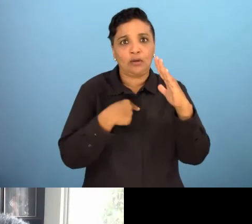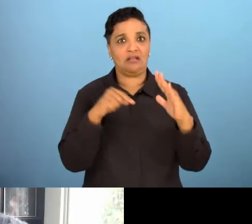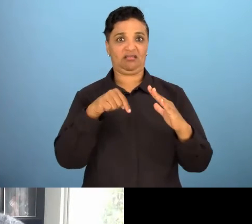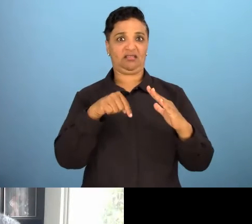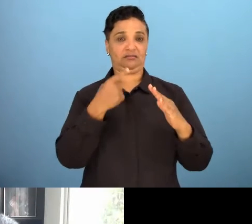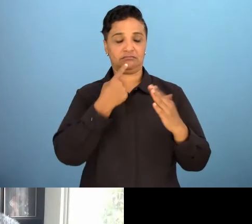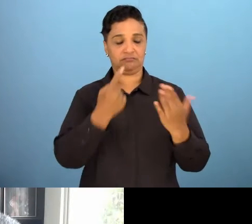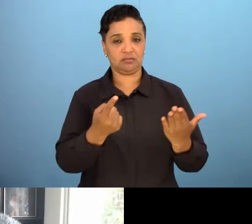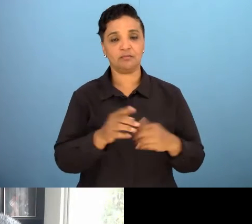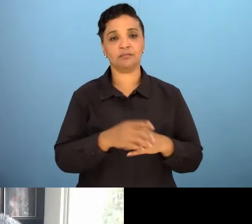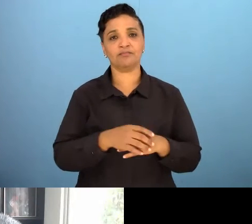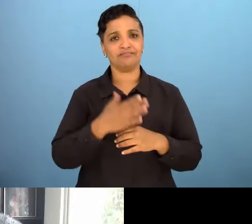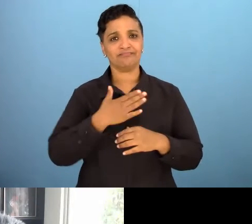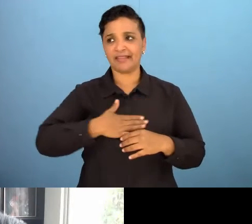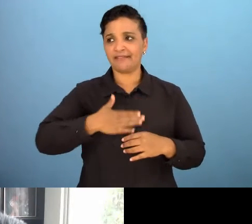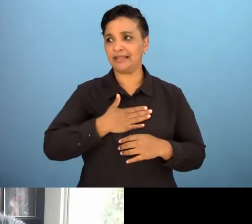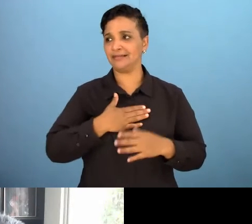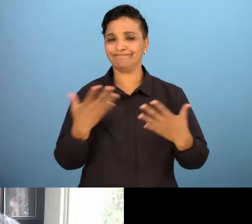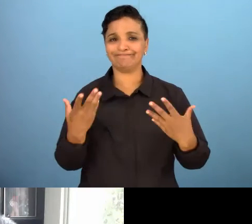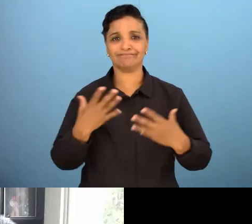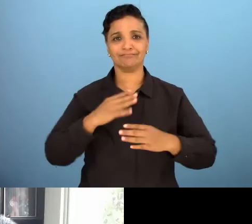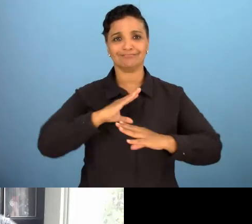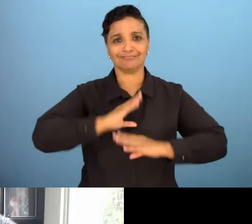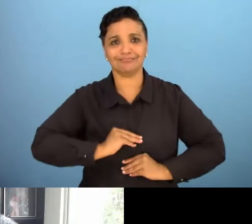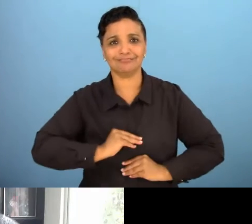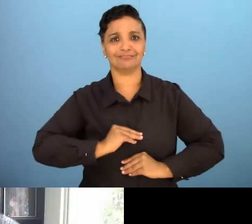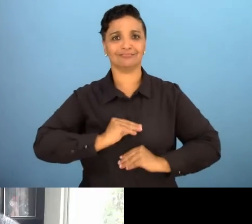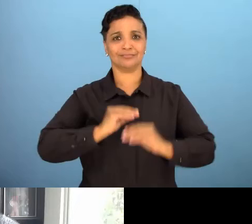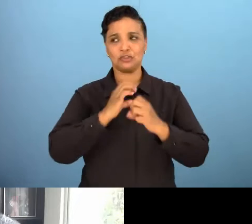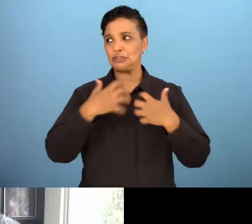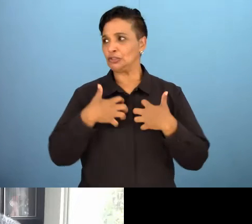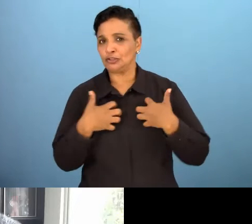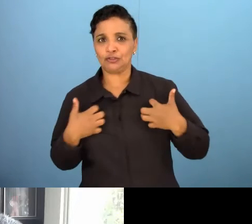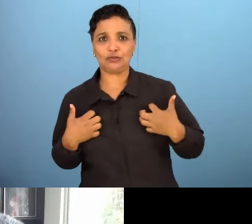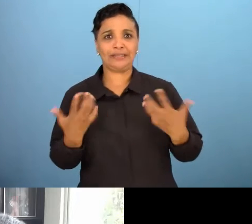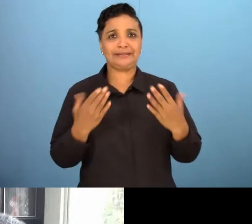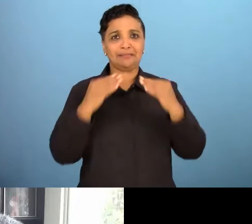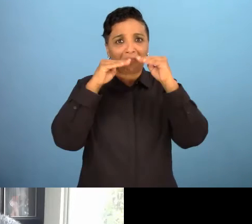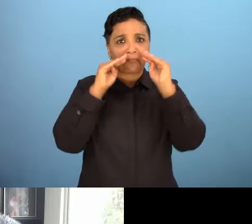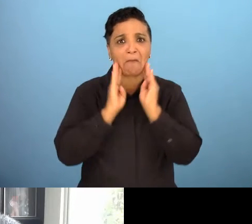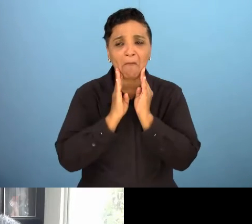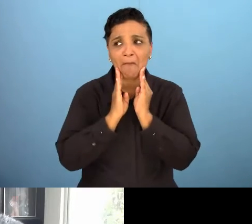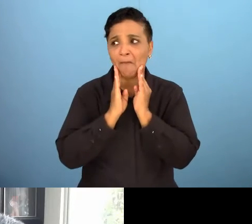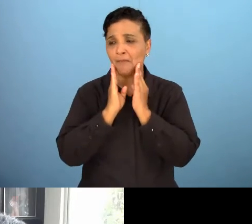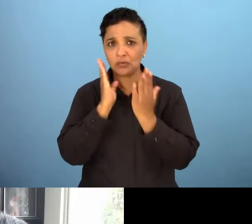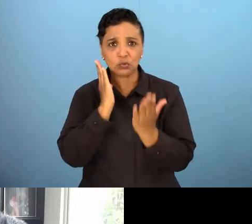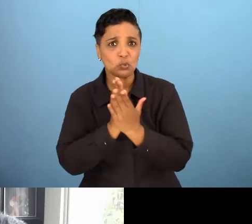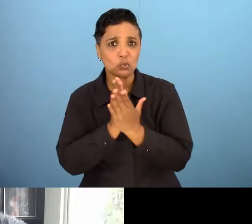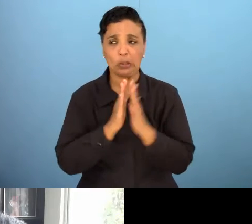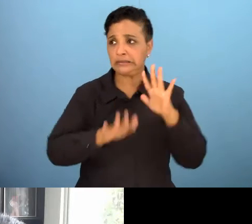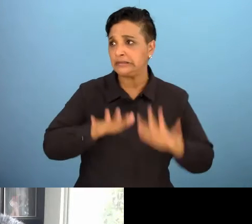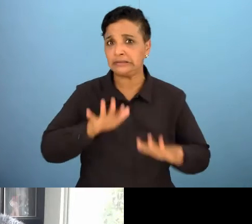El período de encierro y las dificultades que pasaron, se sintieron solos como mi percepción y